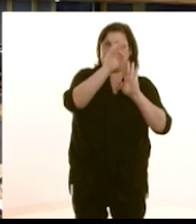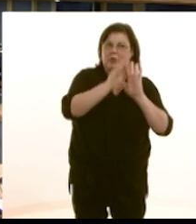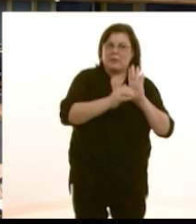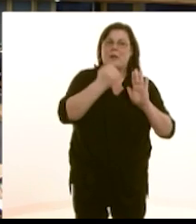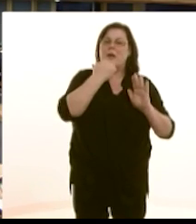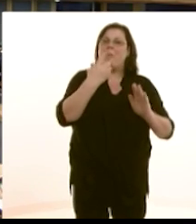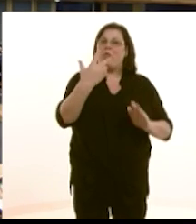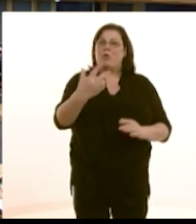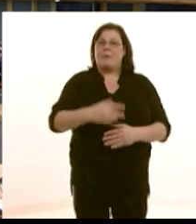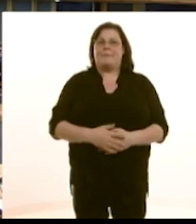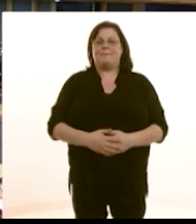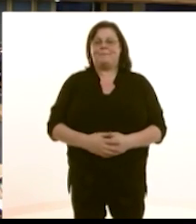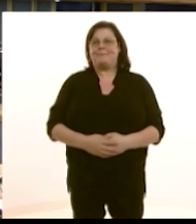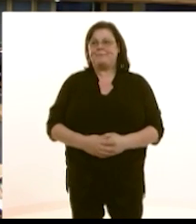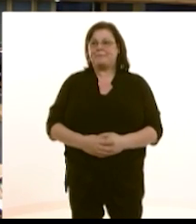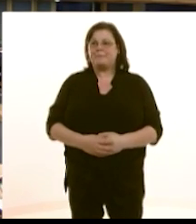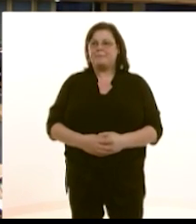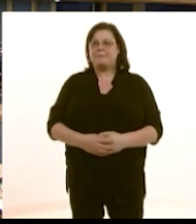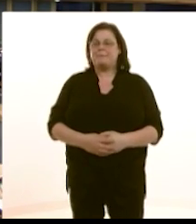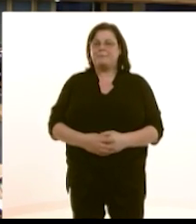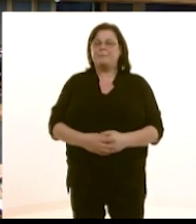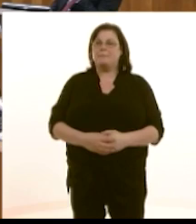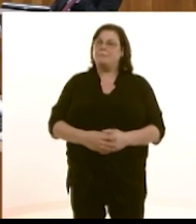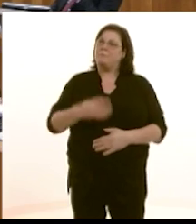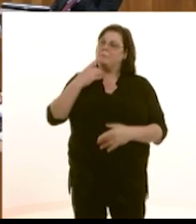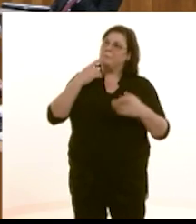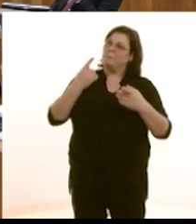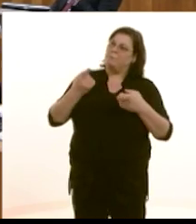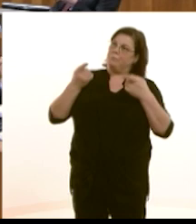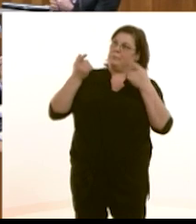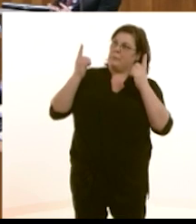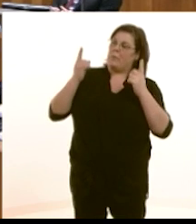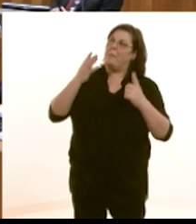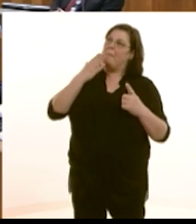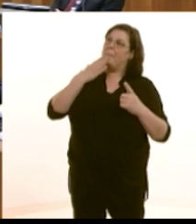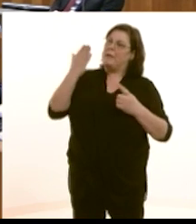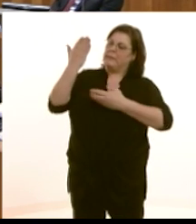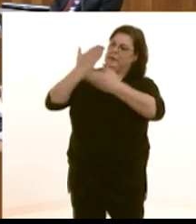3, Keith Davies. Keith Davies: 3. A wnaiff y Prif Weinidog